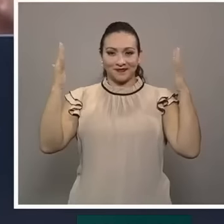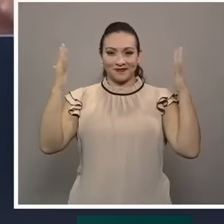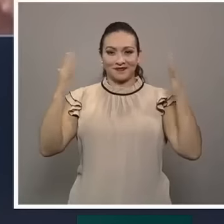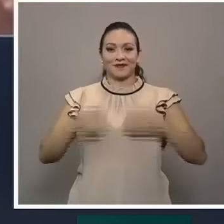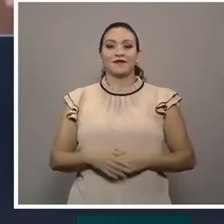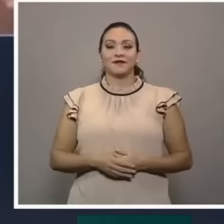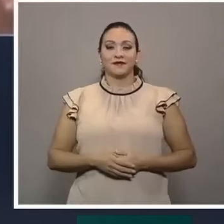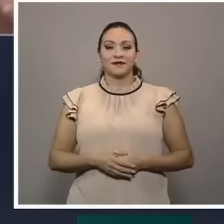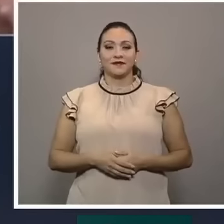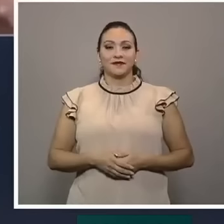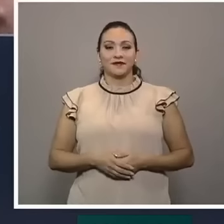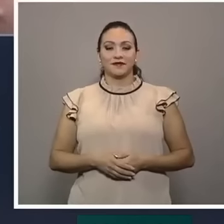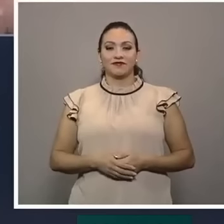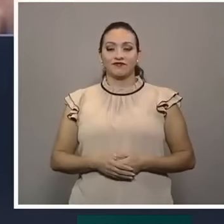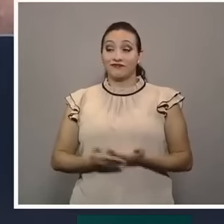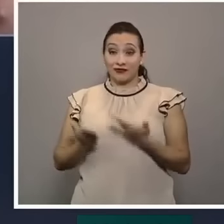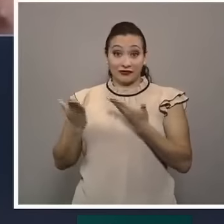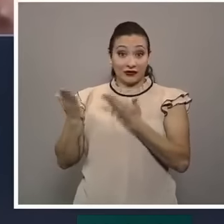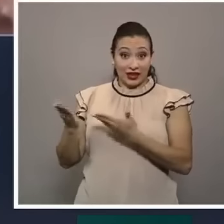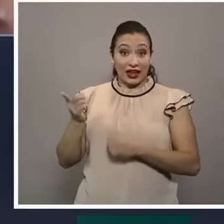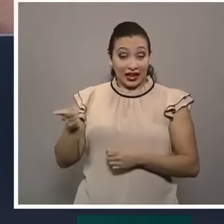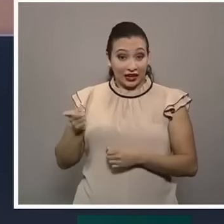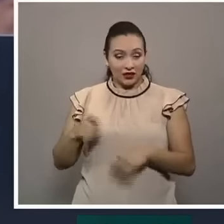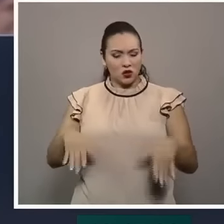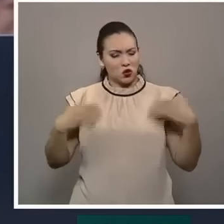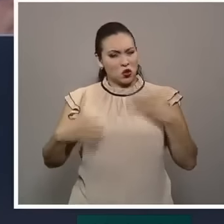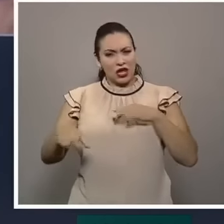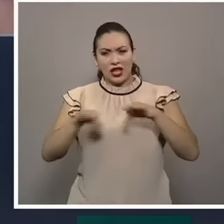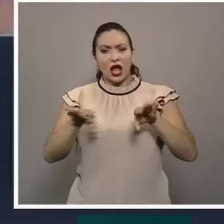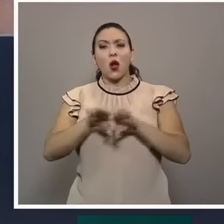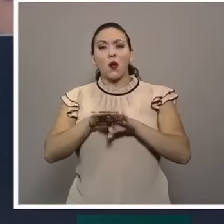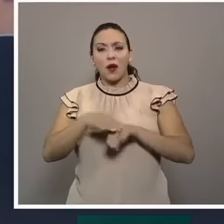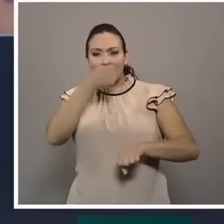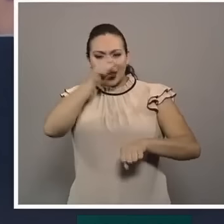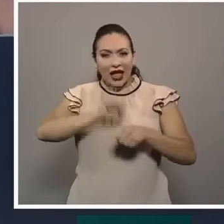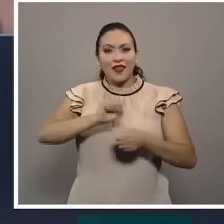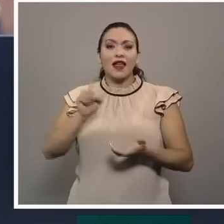Él él hace la función de nuestros secretarios en nuestras comunidades, secretarios municipales.